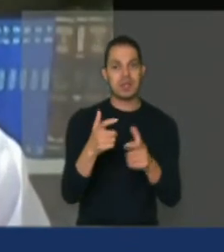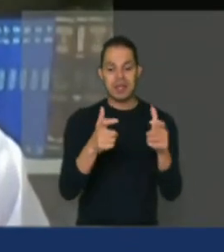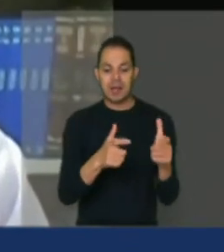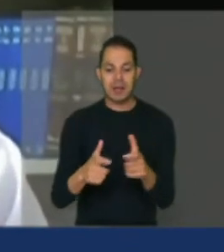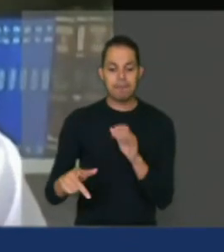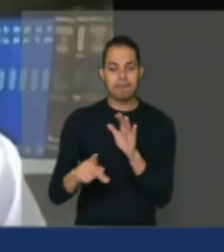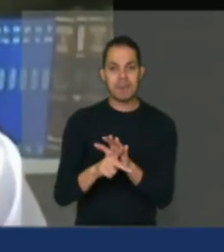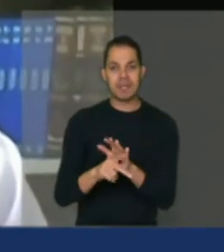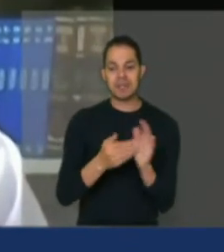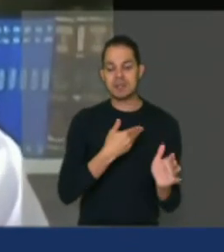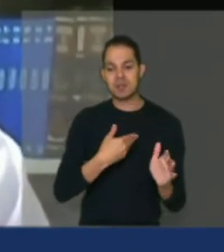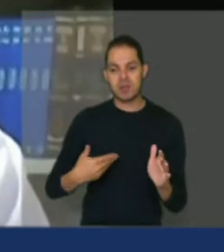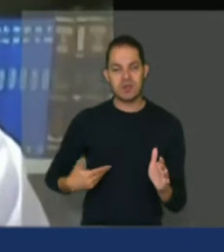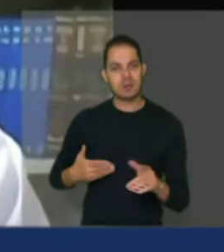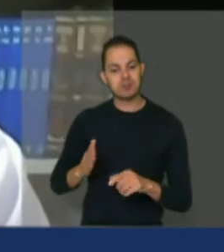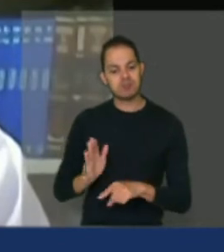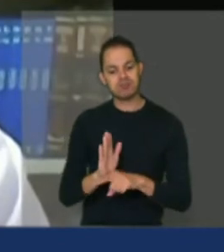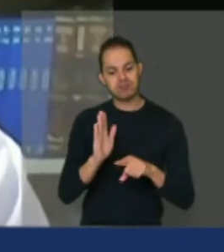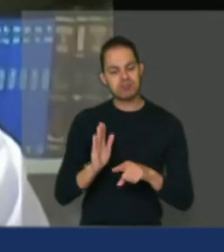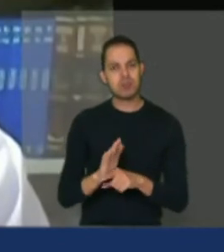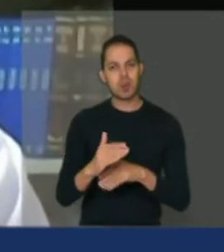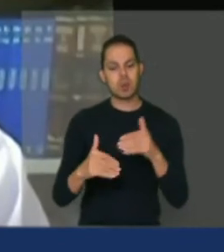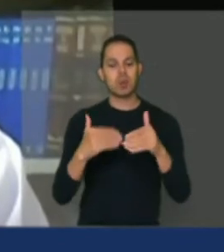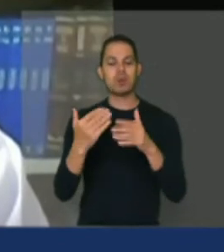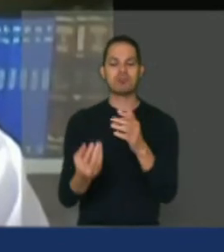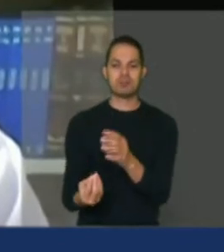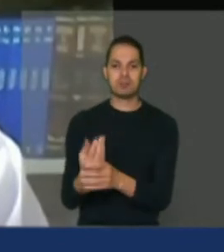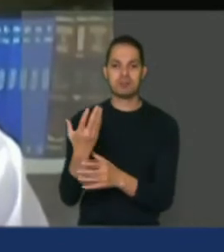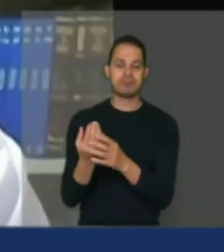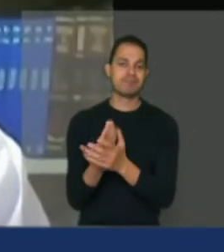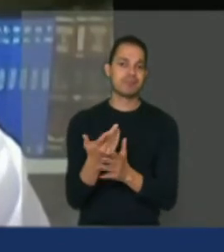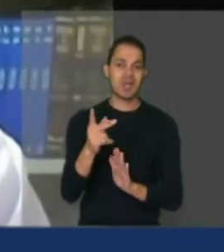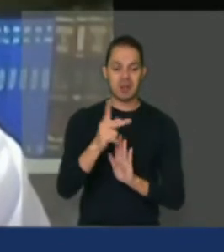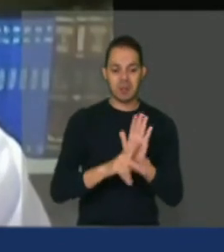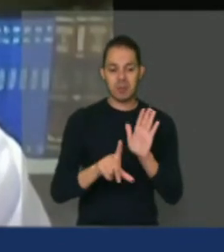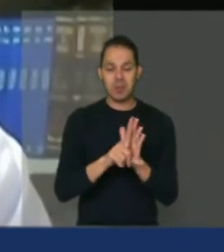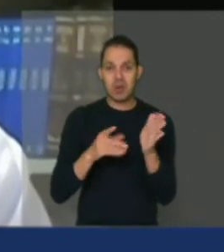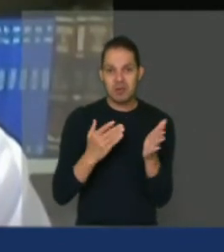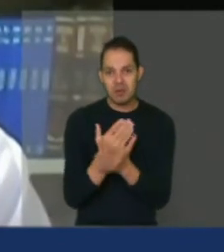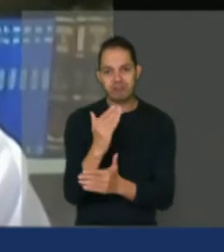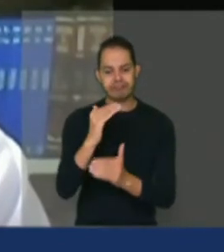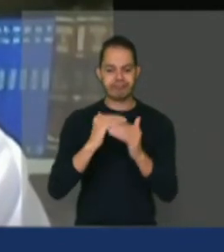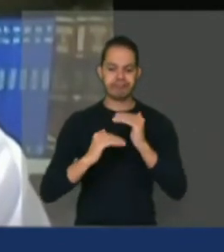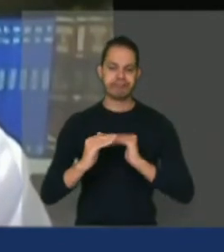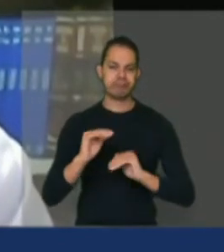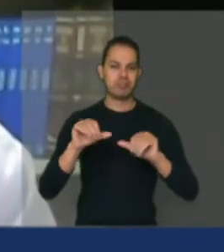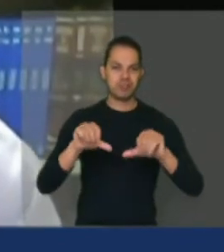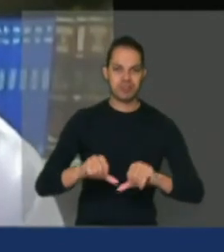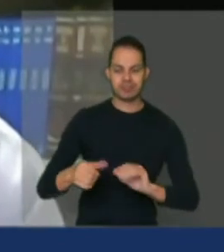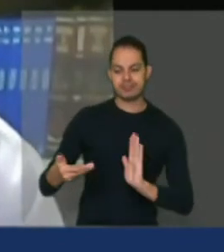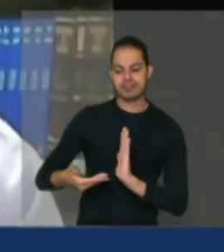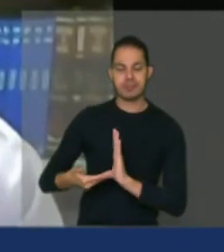VIDA DELES E APOIAR A... CORRUPÇÃO. PORTANTO UMENT GRANDE RETROCESSO, LAMENTÁVEL DA APROVAÇÃO NA CÂMARA DOS DEPUTADOS. E FALANDO NA SITUAÇÃO DOS AGRICULTORES